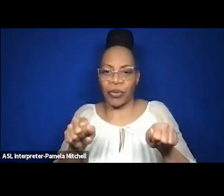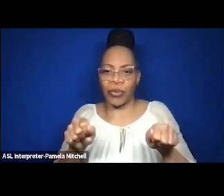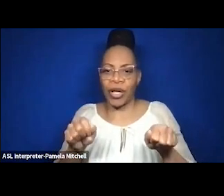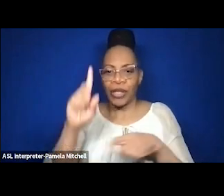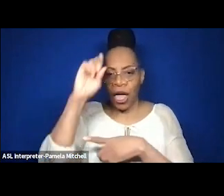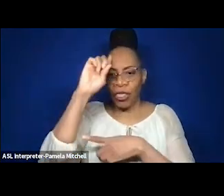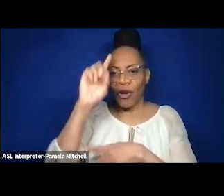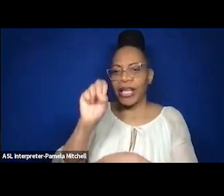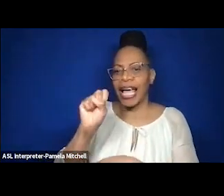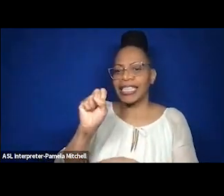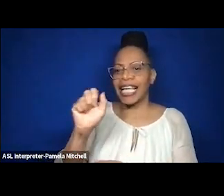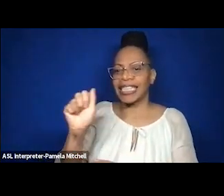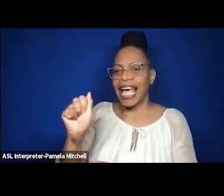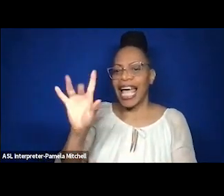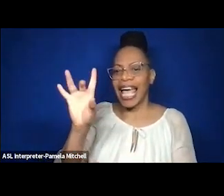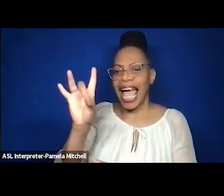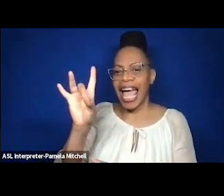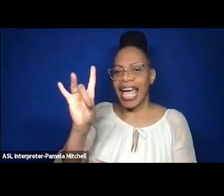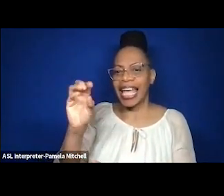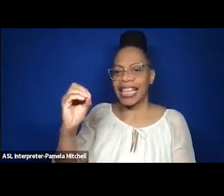con el cliente primero para completar